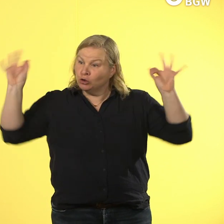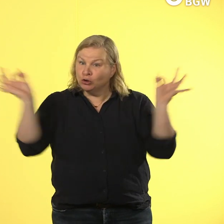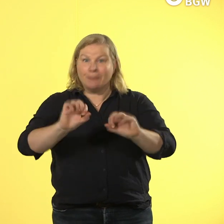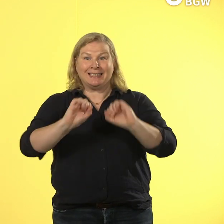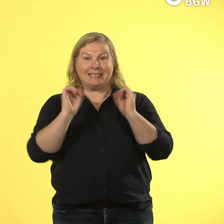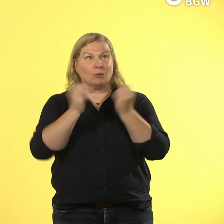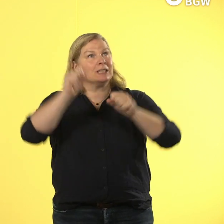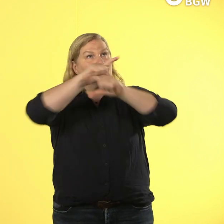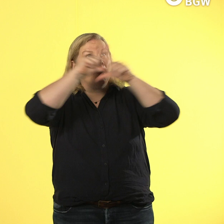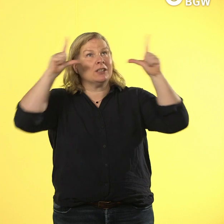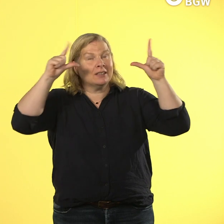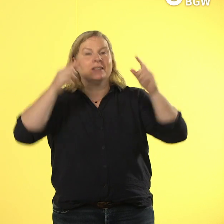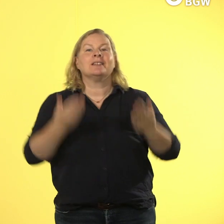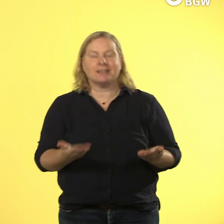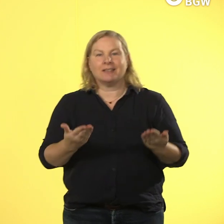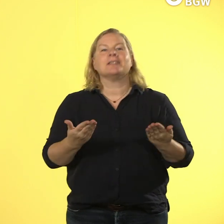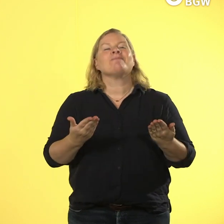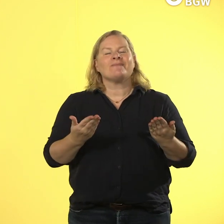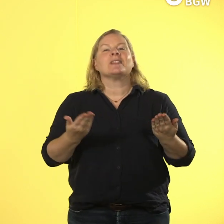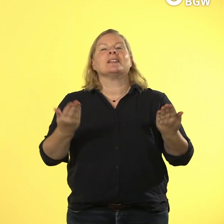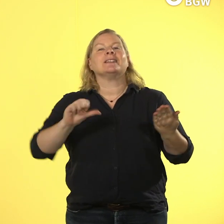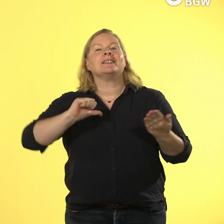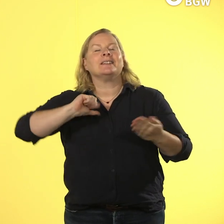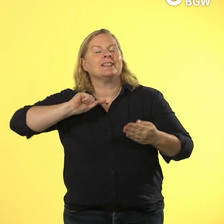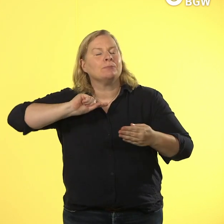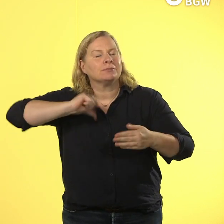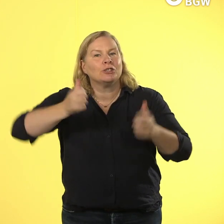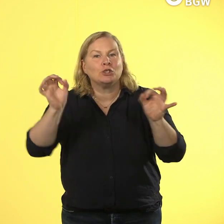Das gibt es häufig. Früher hat man in der deutschen Psychologie gesagt: